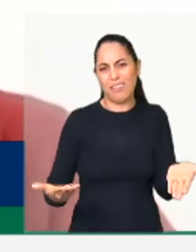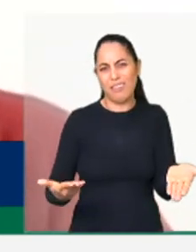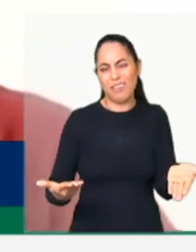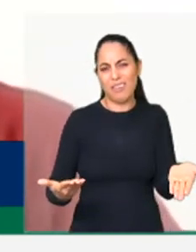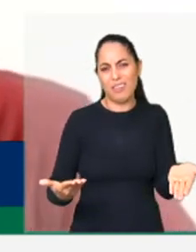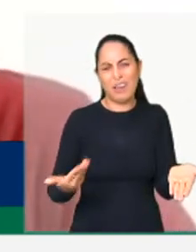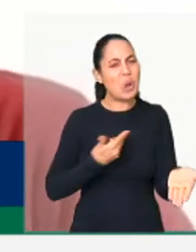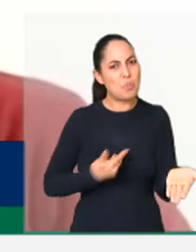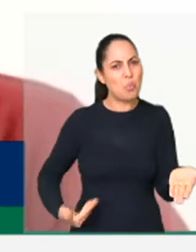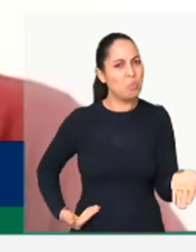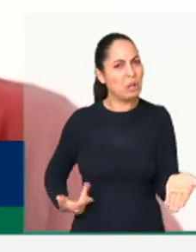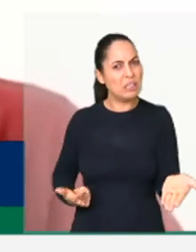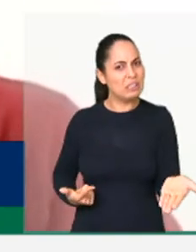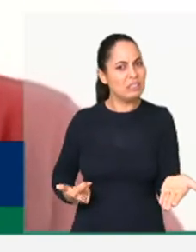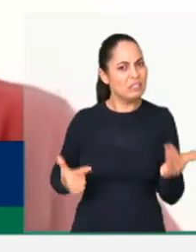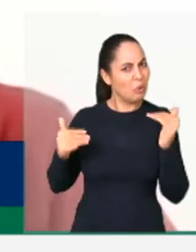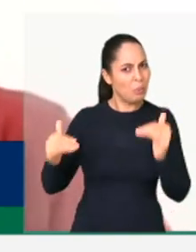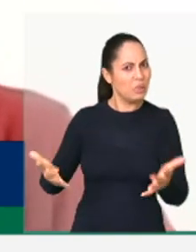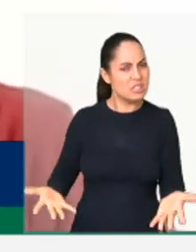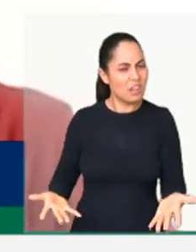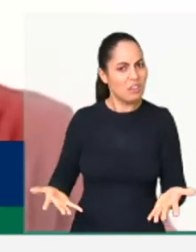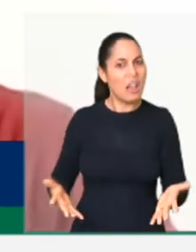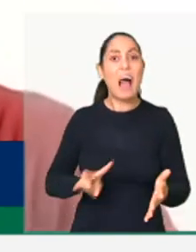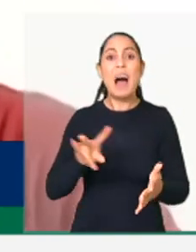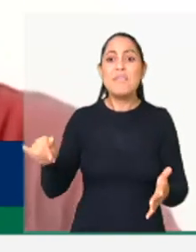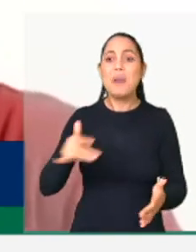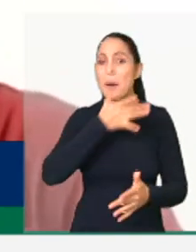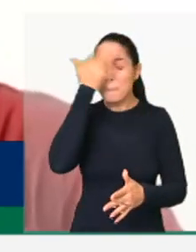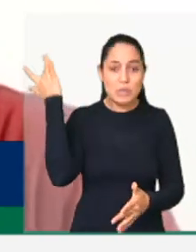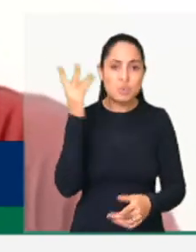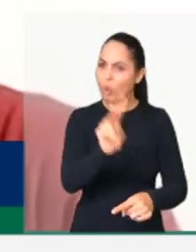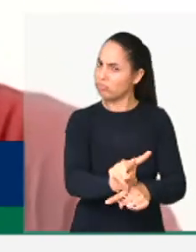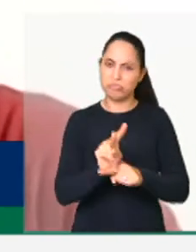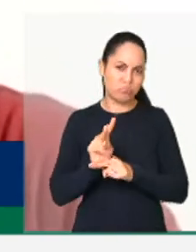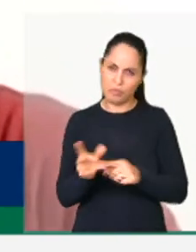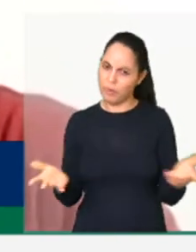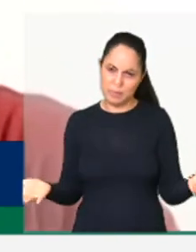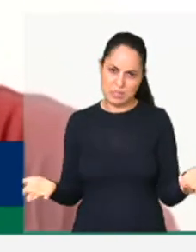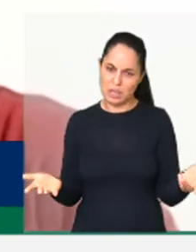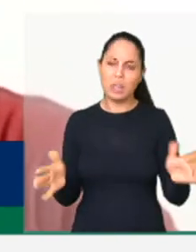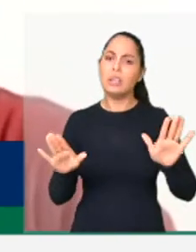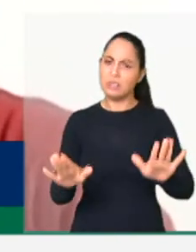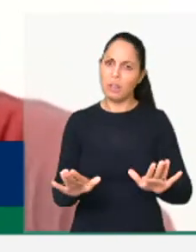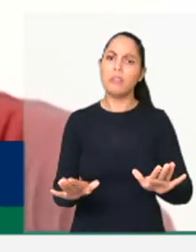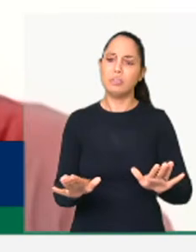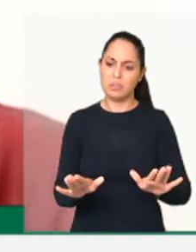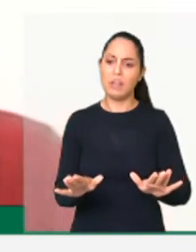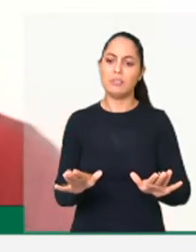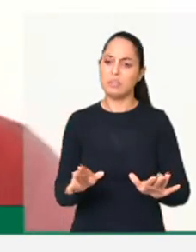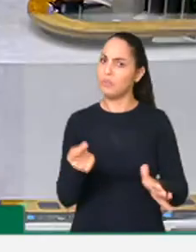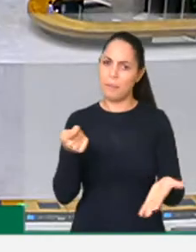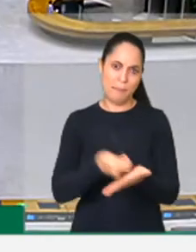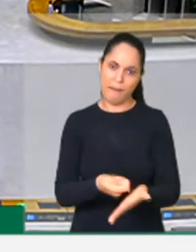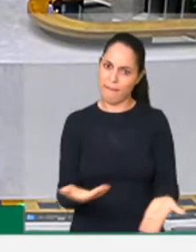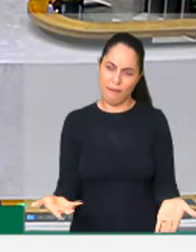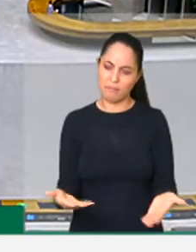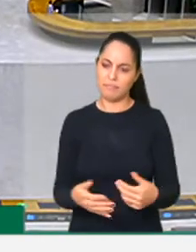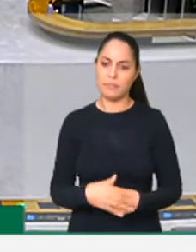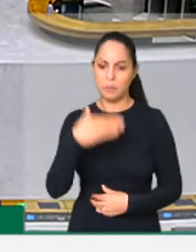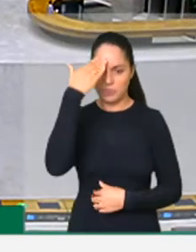SENHOR PRESIDENTE. -- [PRESIDENTE]: COMO ORIENTA O... O PROGRESSISTAS? [DEPUTADO]: PL SIM, SENHOR PRESIDENTE.